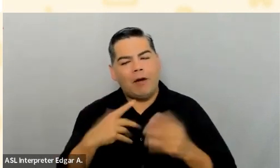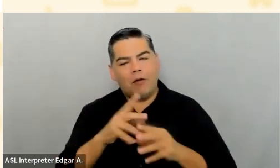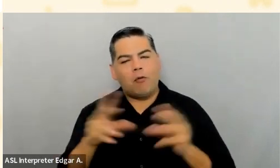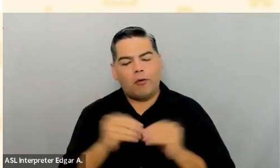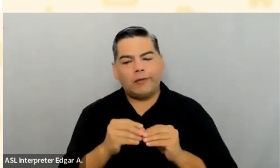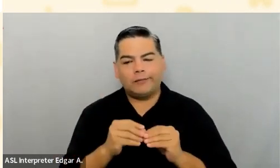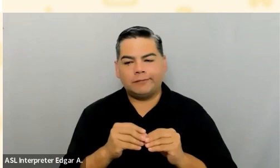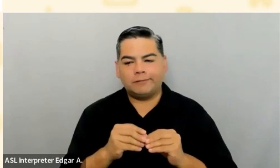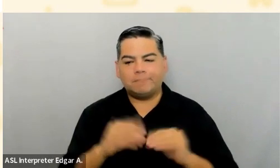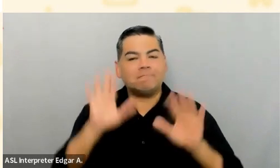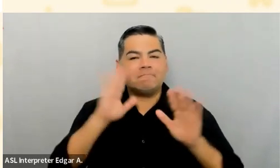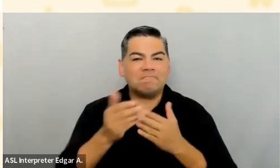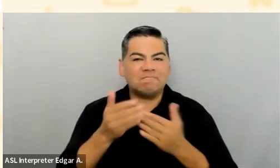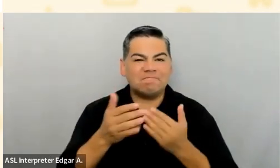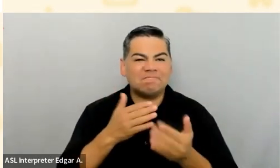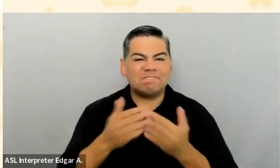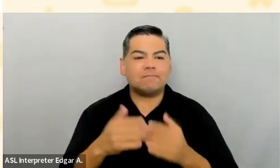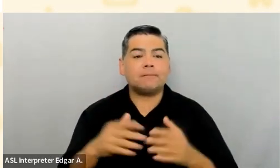Entonces, ¿hay un verificador de accesibilidad? ¿Hay algo